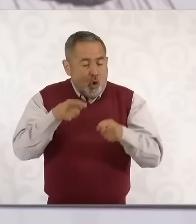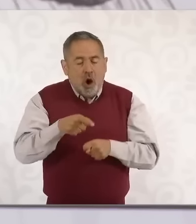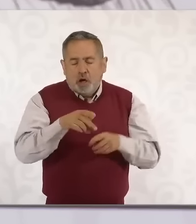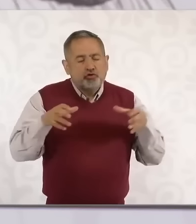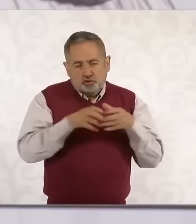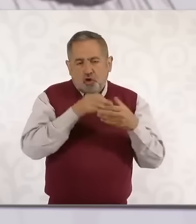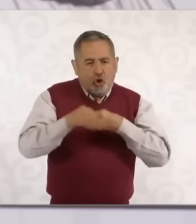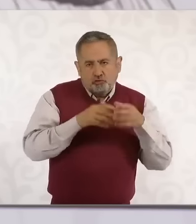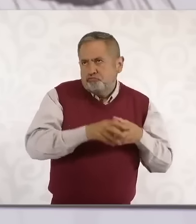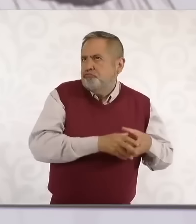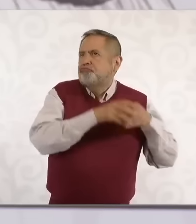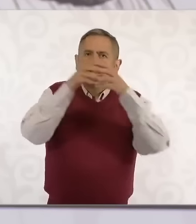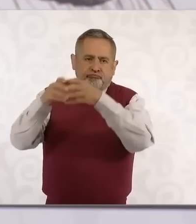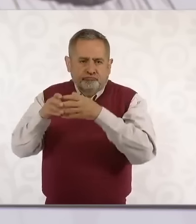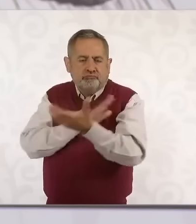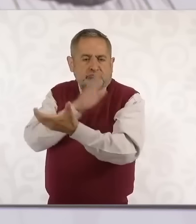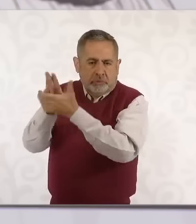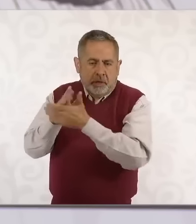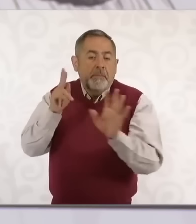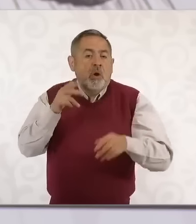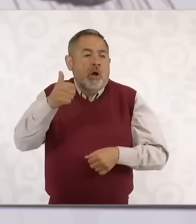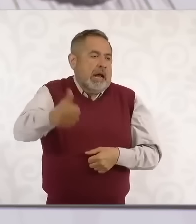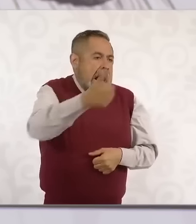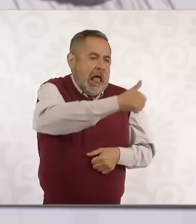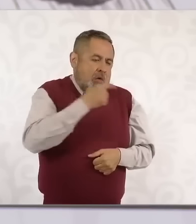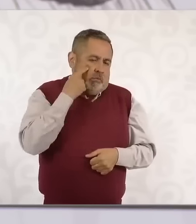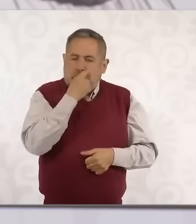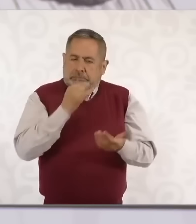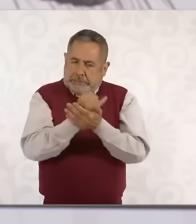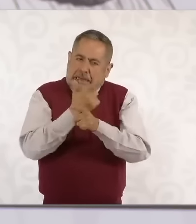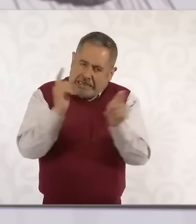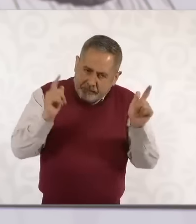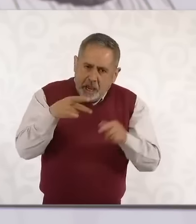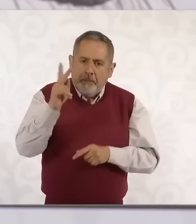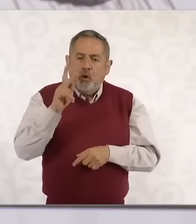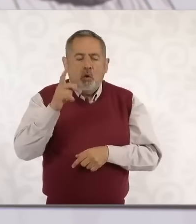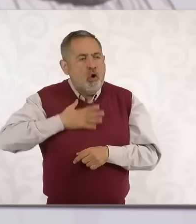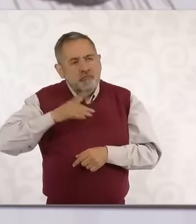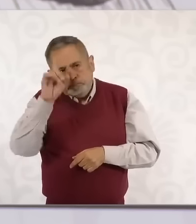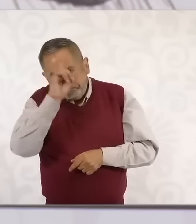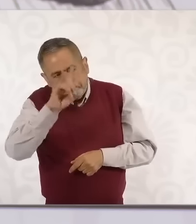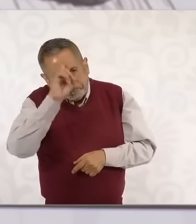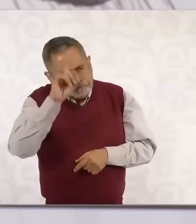recomendamos, claro que cada gobernador tiene eh su decisión porque van de todos los partidos,